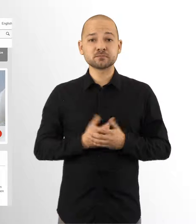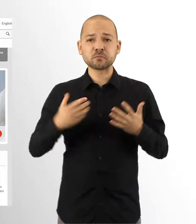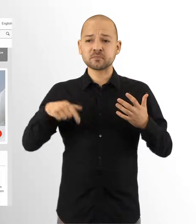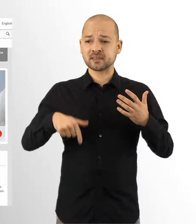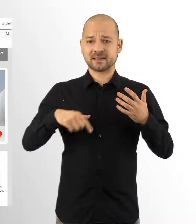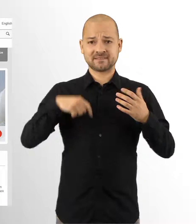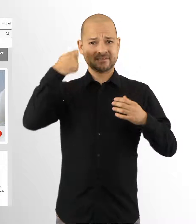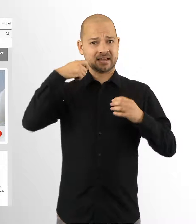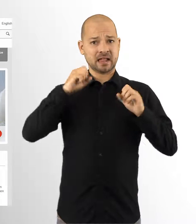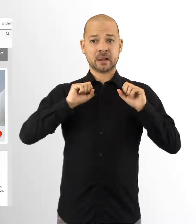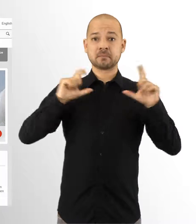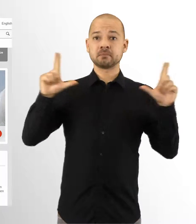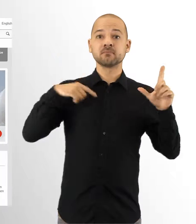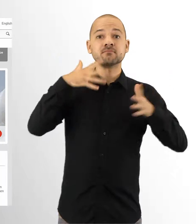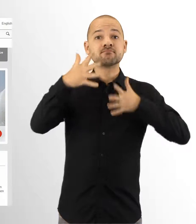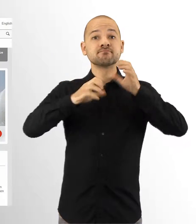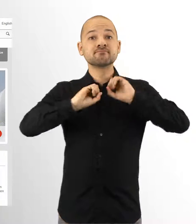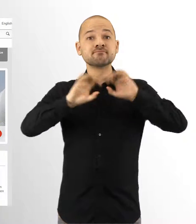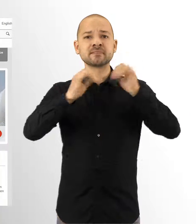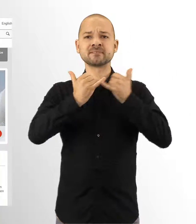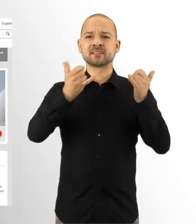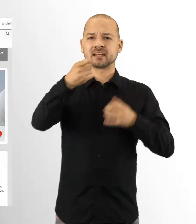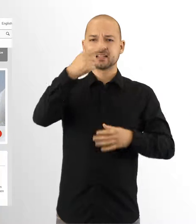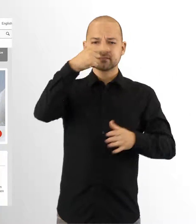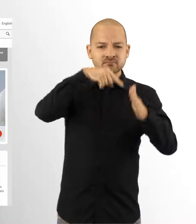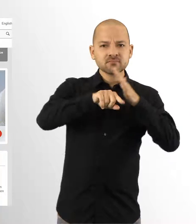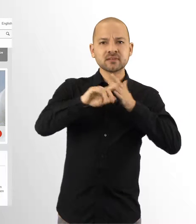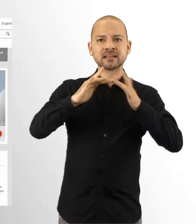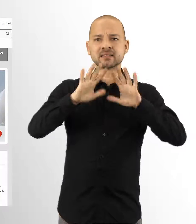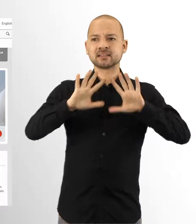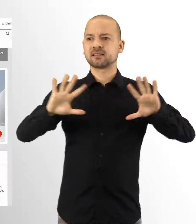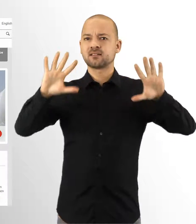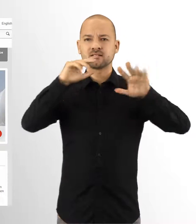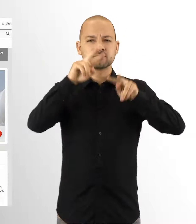In diesem Film erklären wir Ihnen, wie Sie zu den verschiedenen Inhalten unserer Internetseite gelangen ...